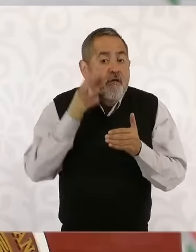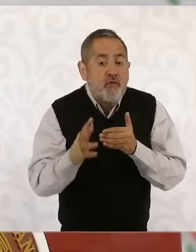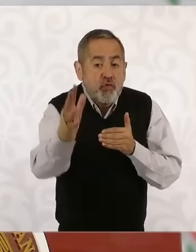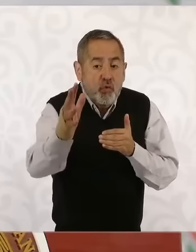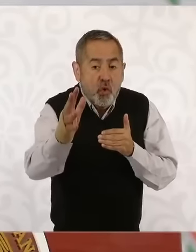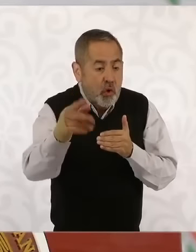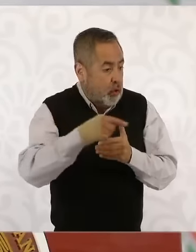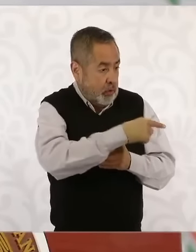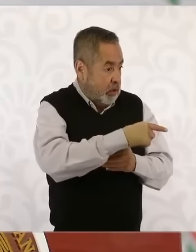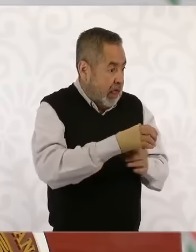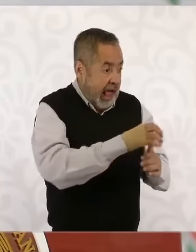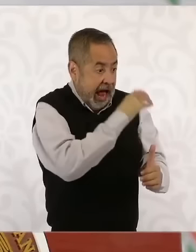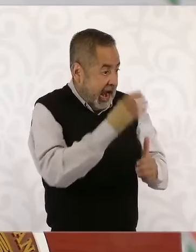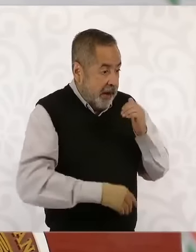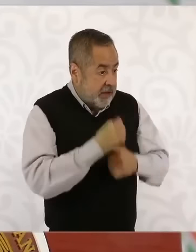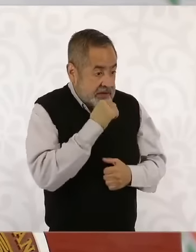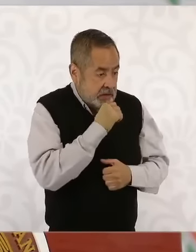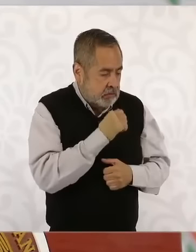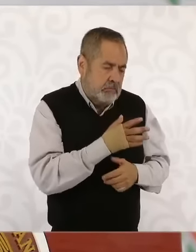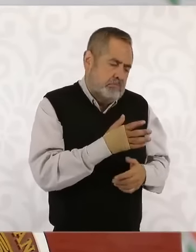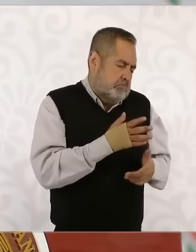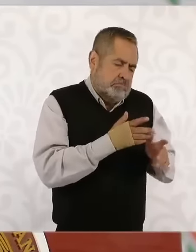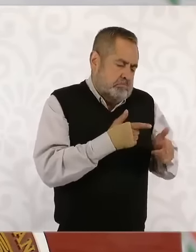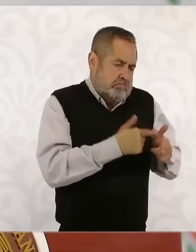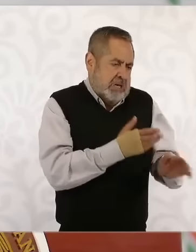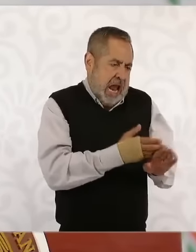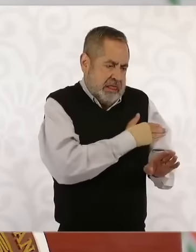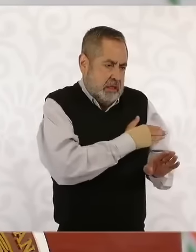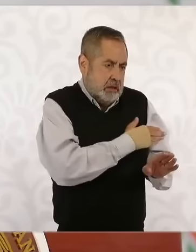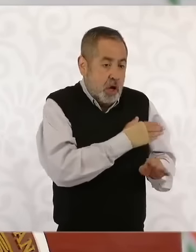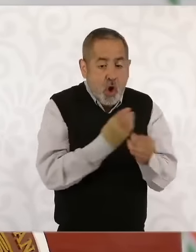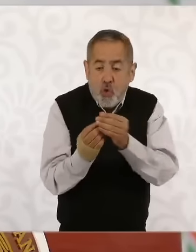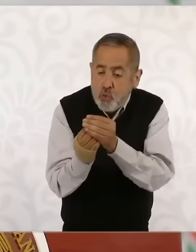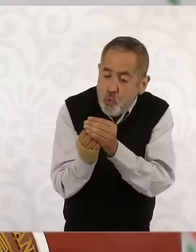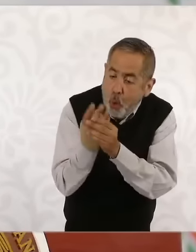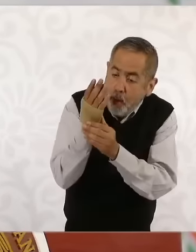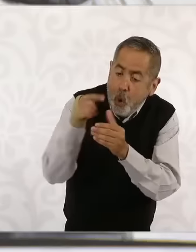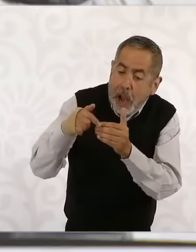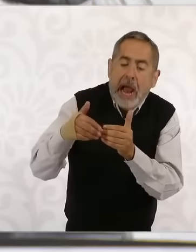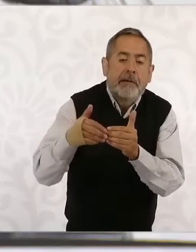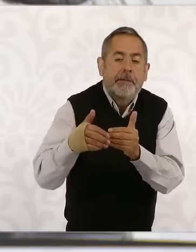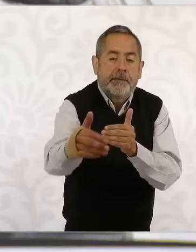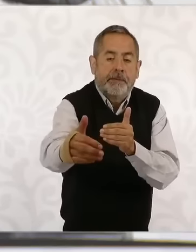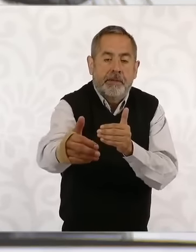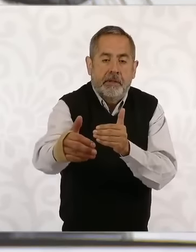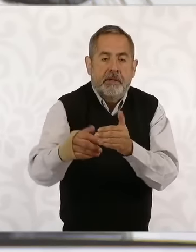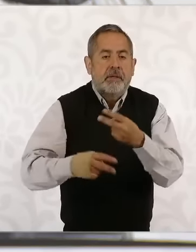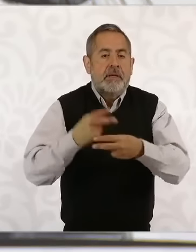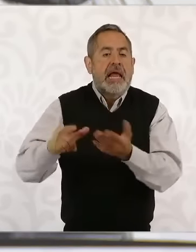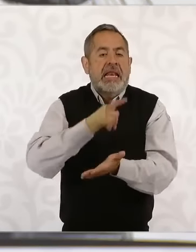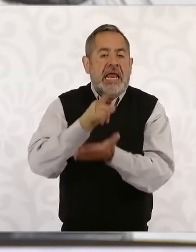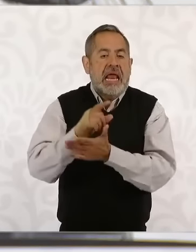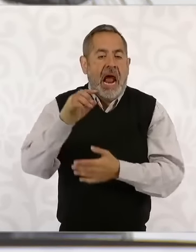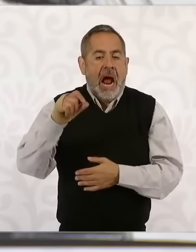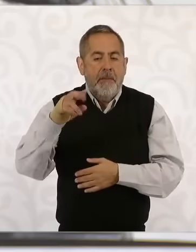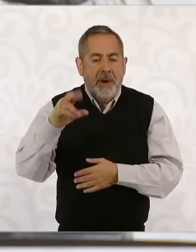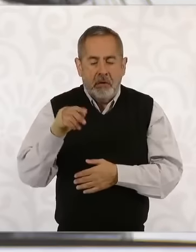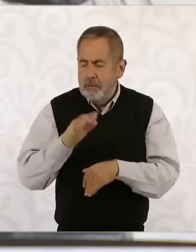concluido, las etapas nuevas se regirán por la reforma a la ley de amparo. Esto es perfectamente